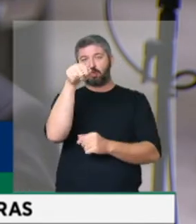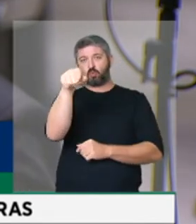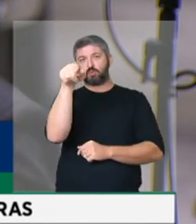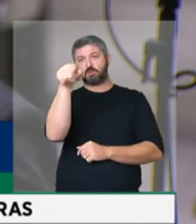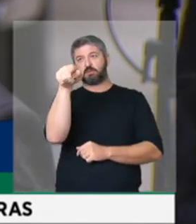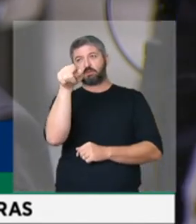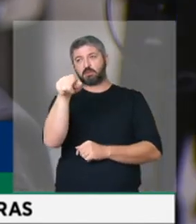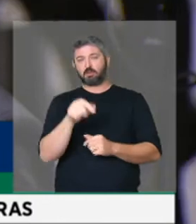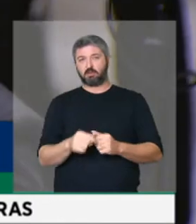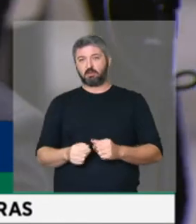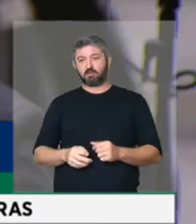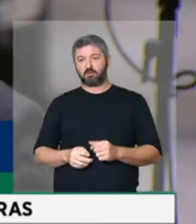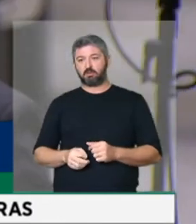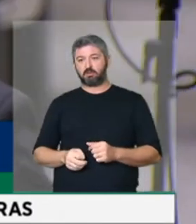DE COMUNICAÇÃO DENUNCIANDO O QUE É O FAVORECIMENTO POR